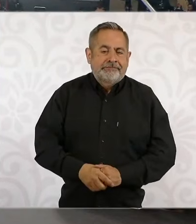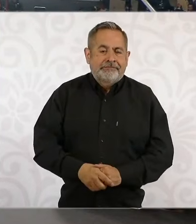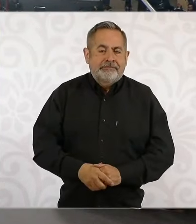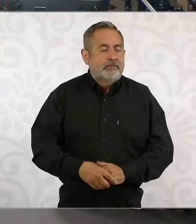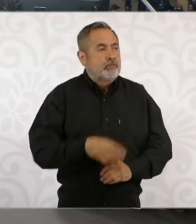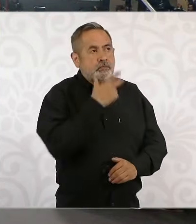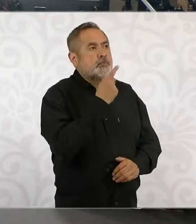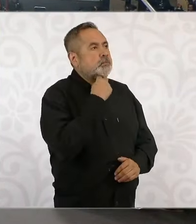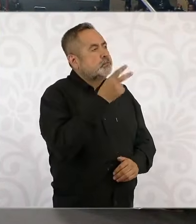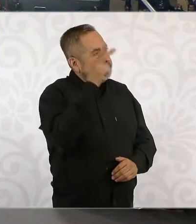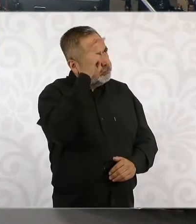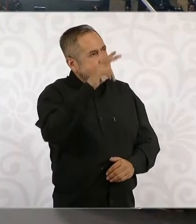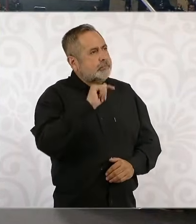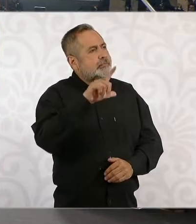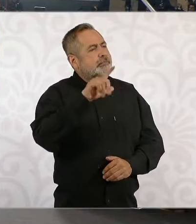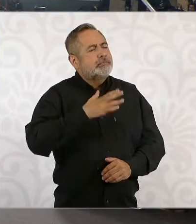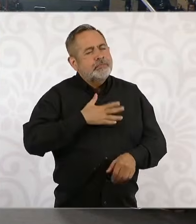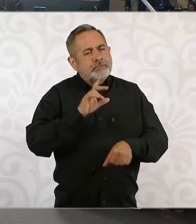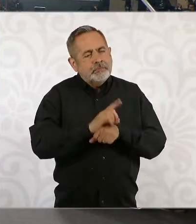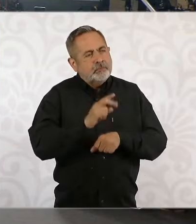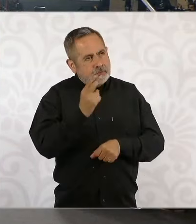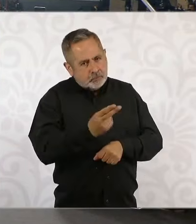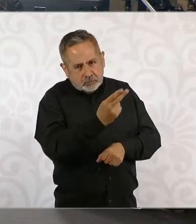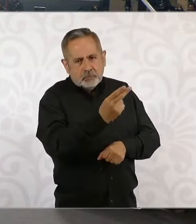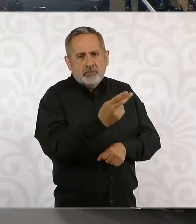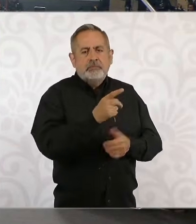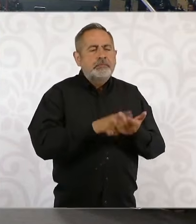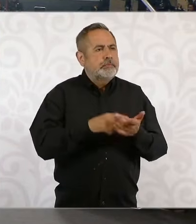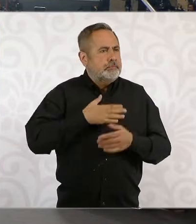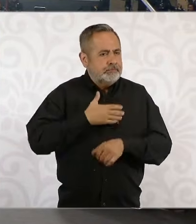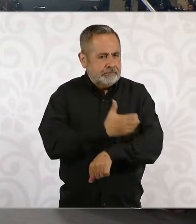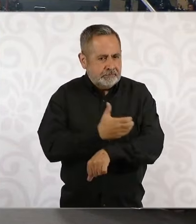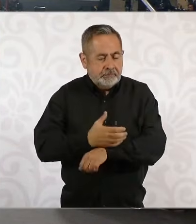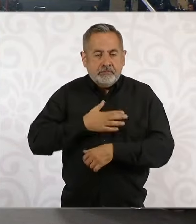Hola, presidenta, ¿qué tal? Muy buenos días a usted y a mis compañeros. Soy Juan Fierro del